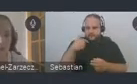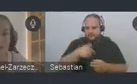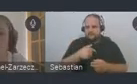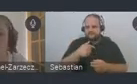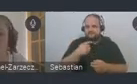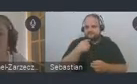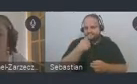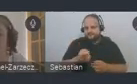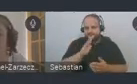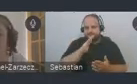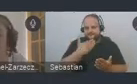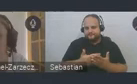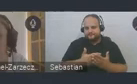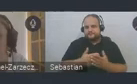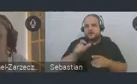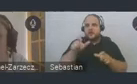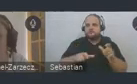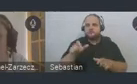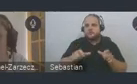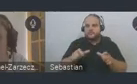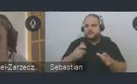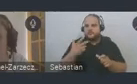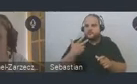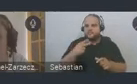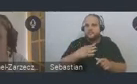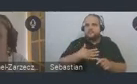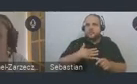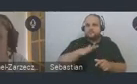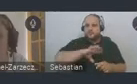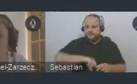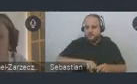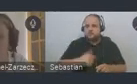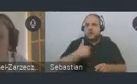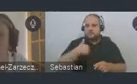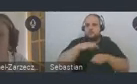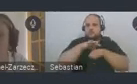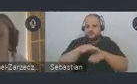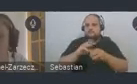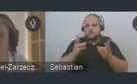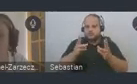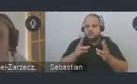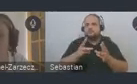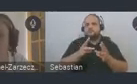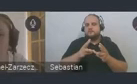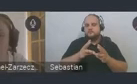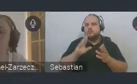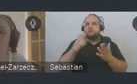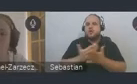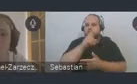tam się pojawiało, że osoby nie miały cierpliwości. Dla mnie prowadzenie warsztatów z cyfrowymi debiutantami